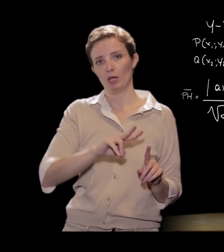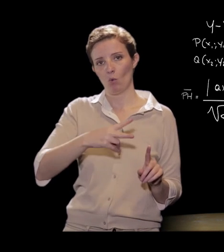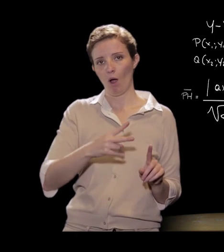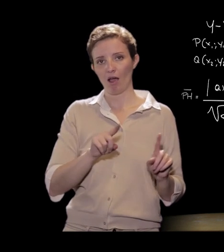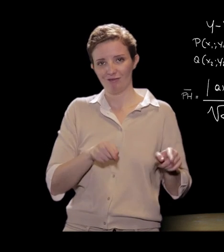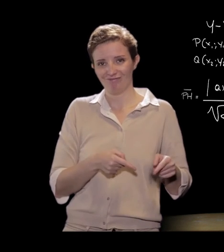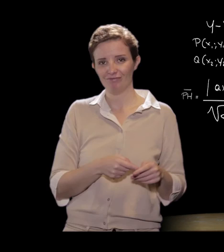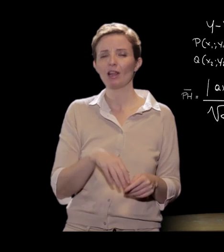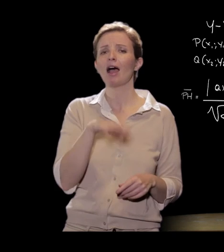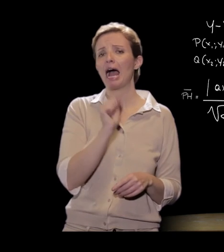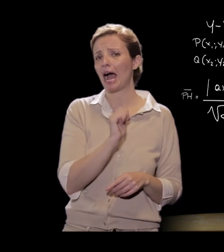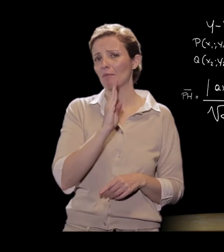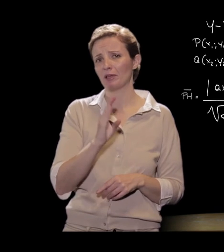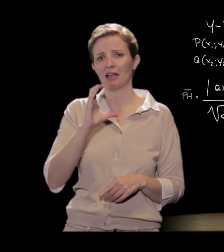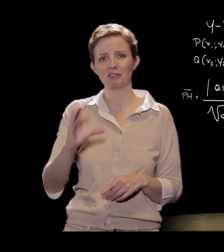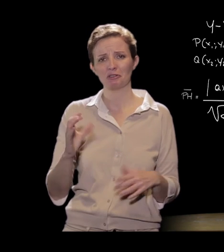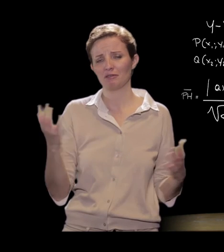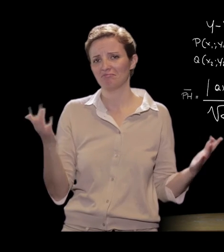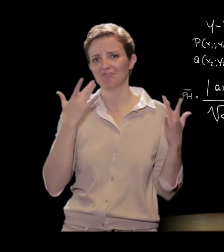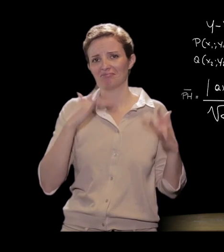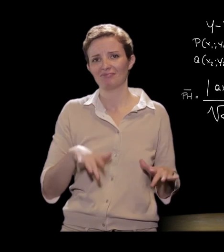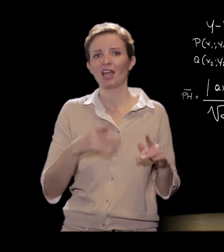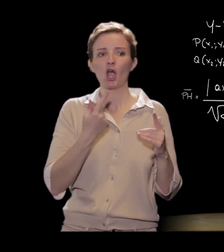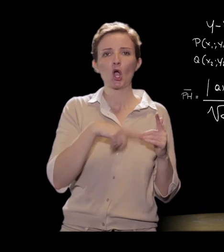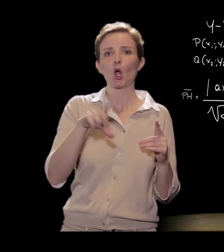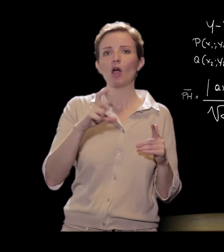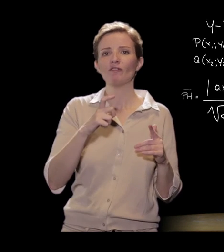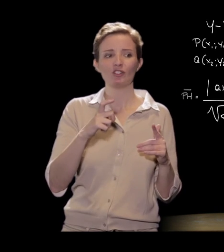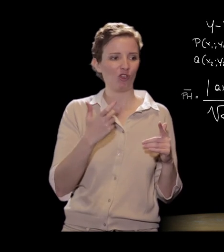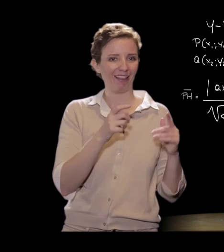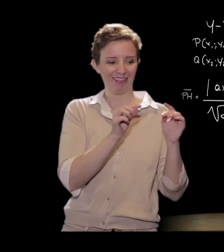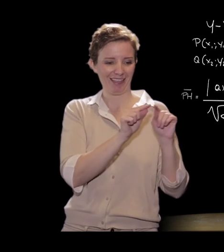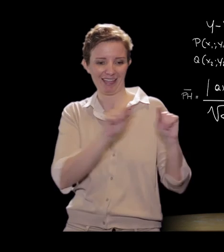a, b e c non sono altro che i coefficienti della retta scritta in forma implicita,